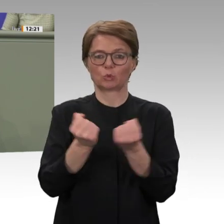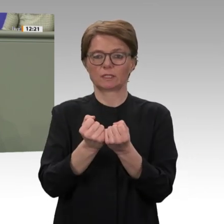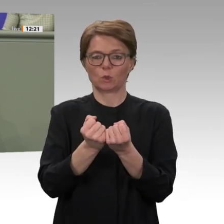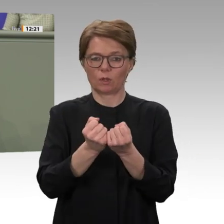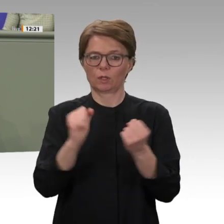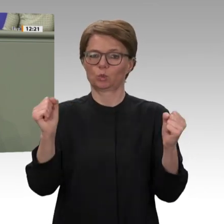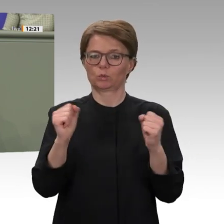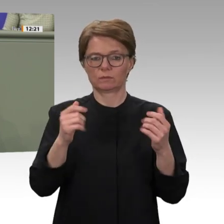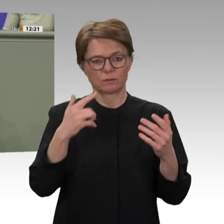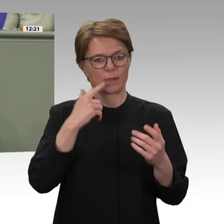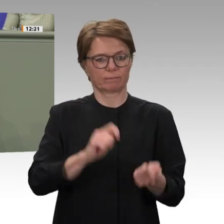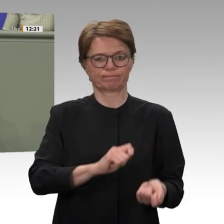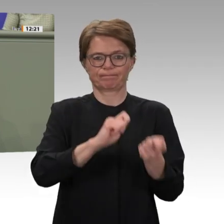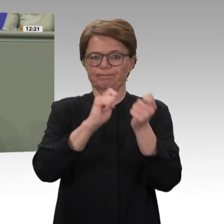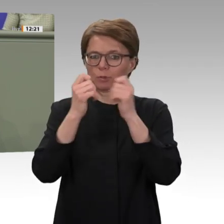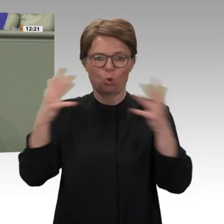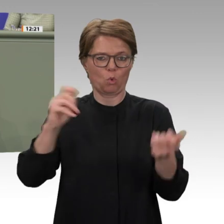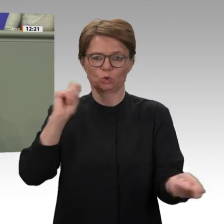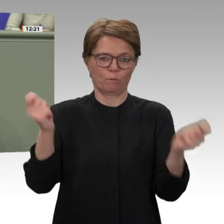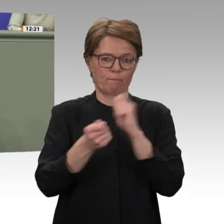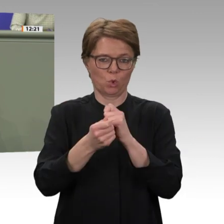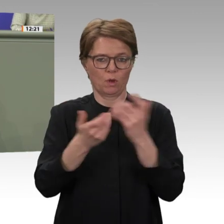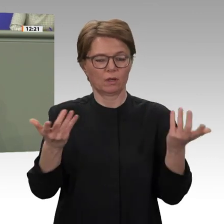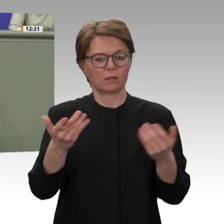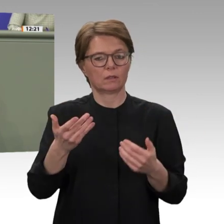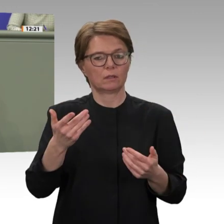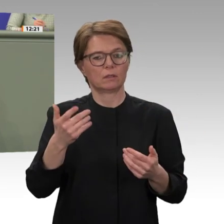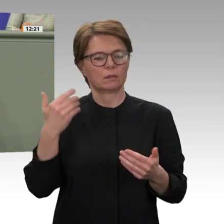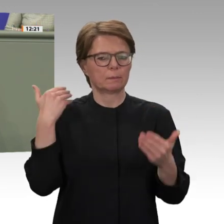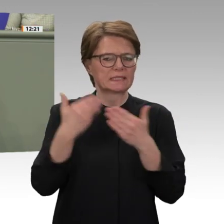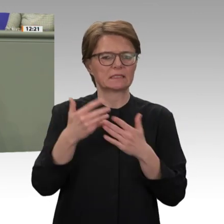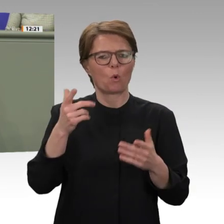der Bevölkerung auch der Darfurs endlich nachhaltig zu verbessern. Ich begrüße